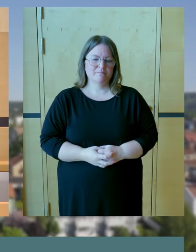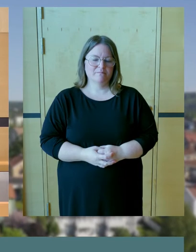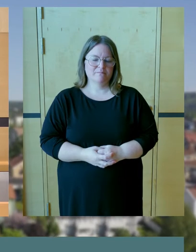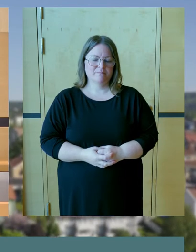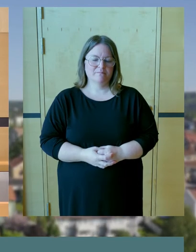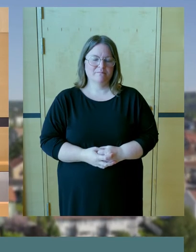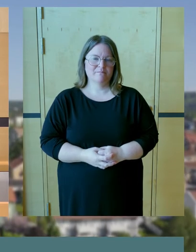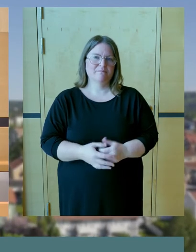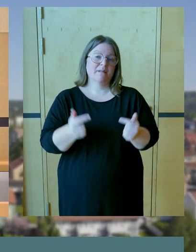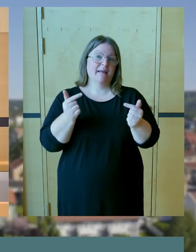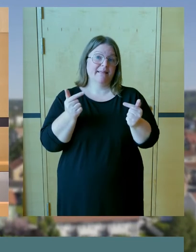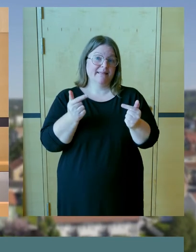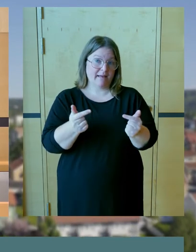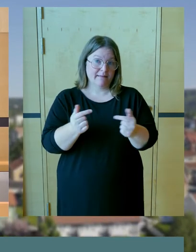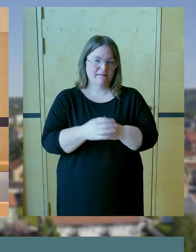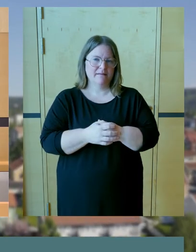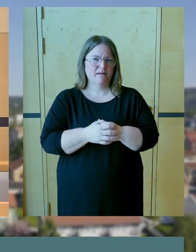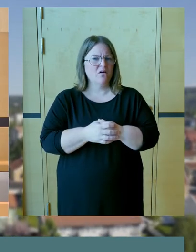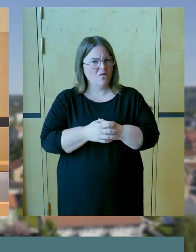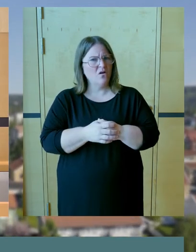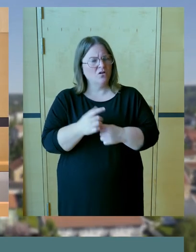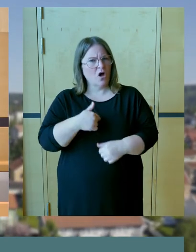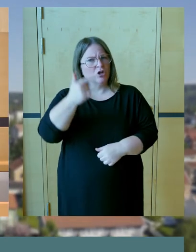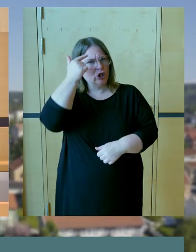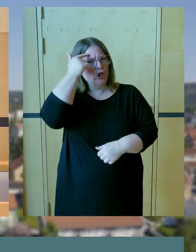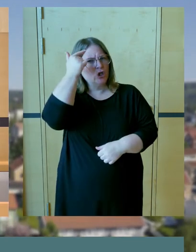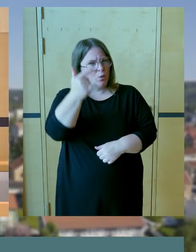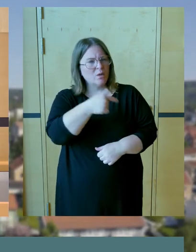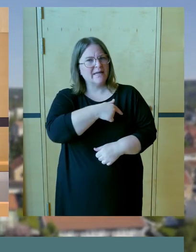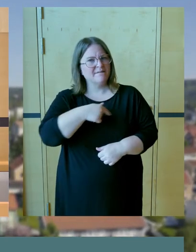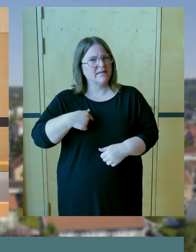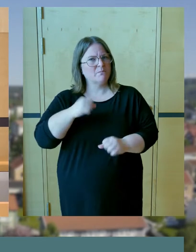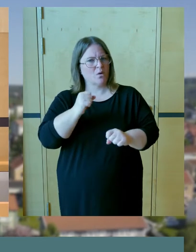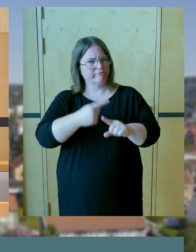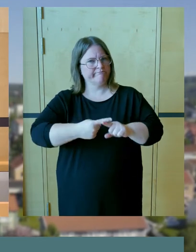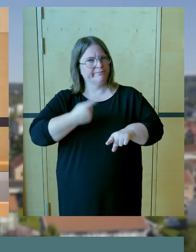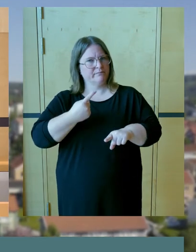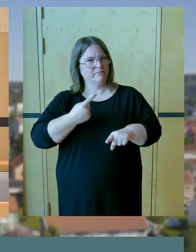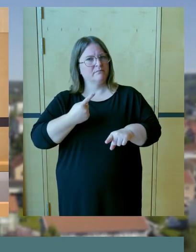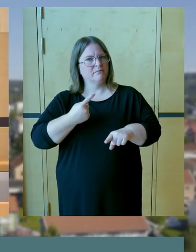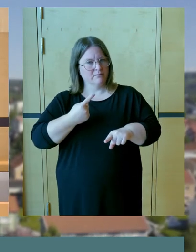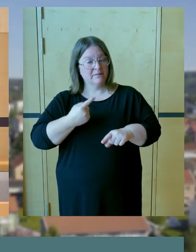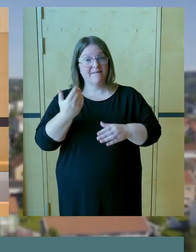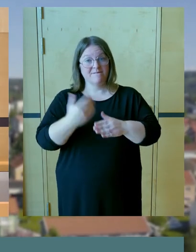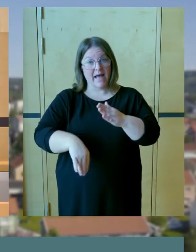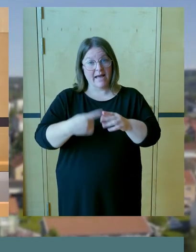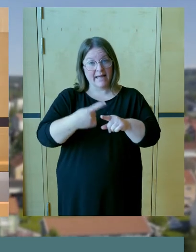Tack jag tror att vi måste på något sätt sydligare att den färdiga detaljplanen Lantmannagatan